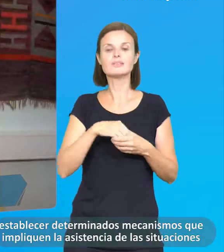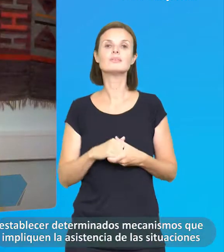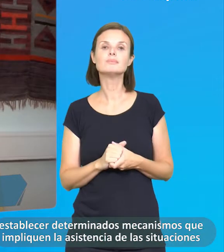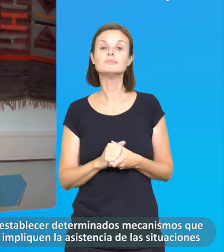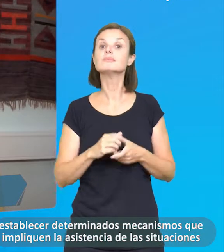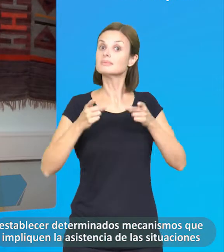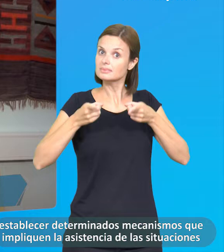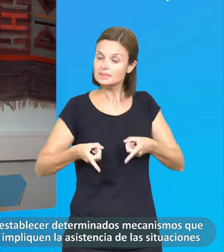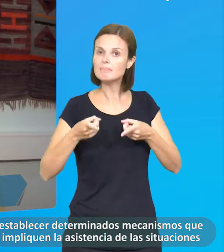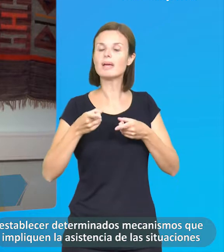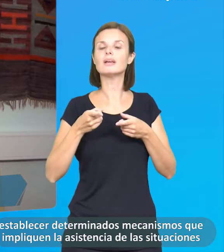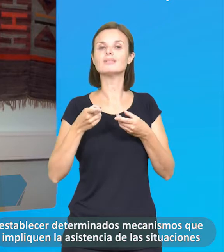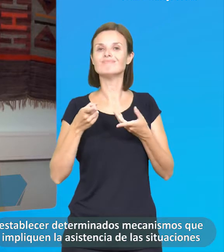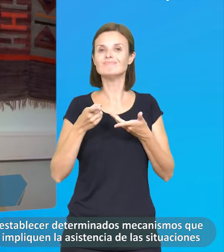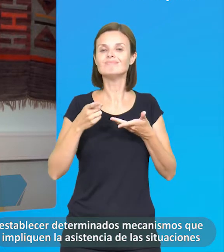y también establecer determinados